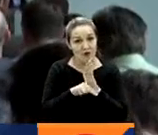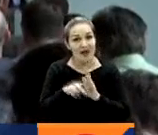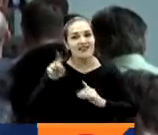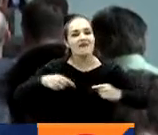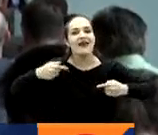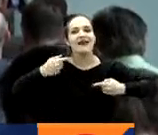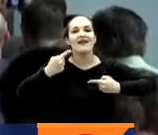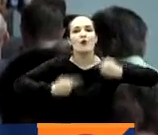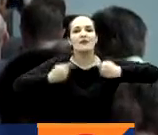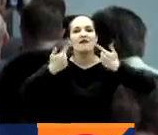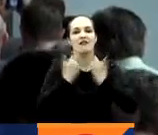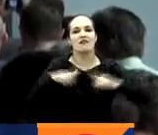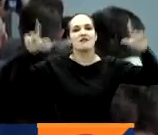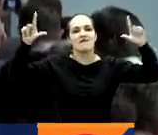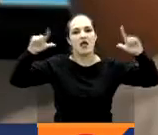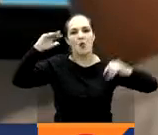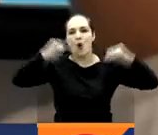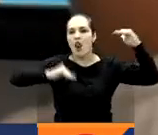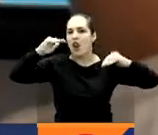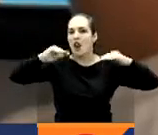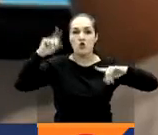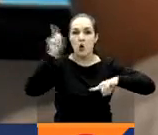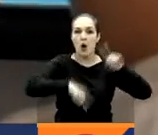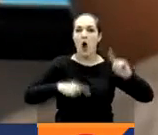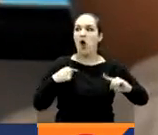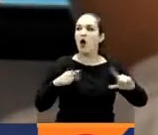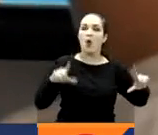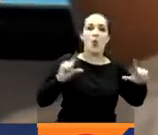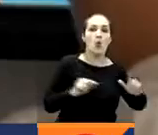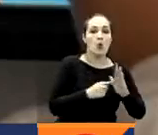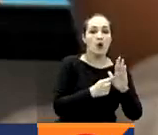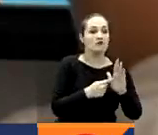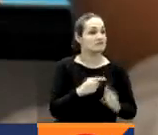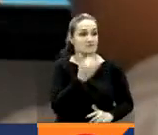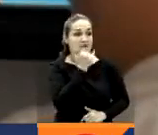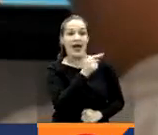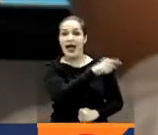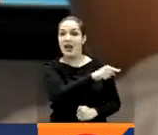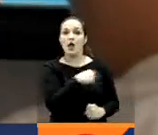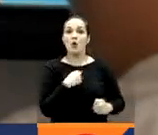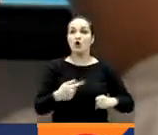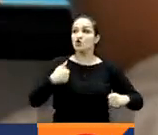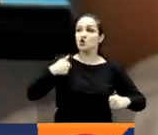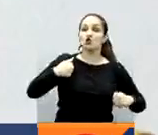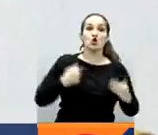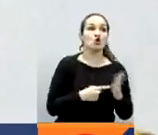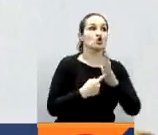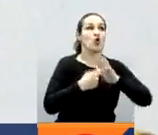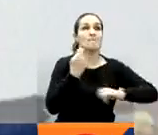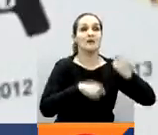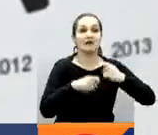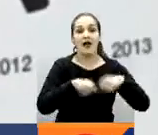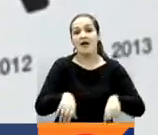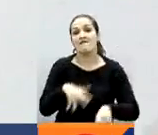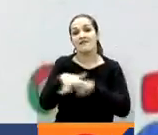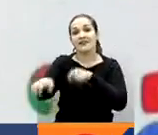firmas en la presentación de los resultados violando la normativa europea, el